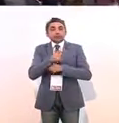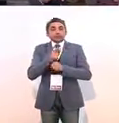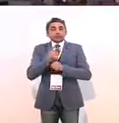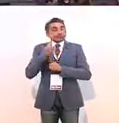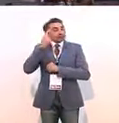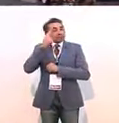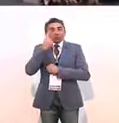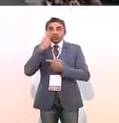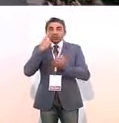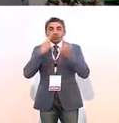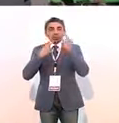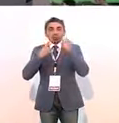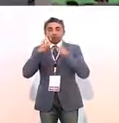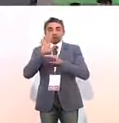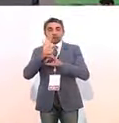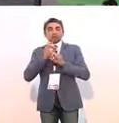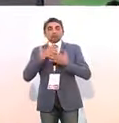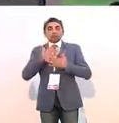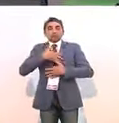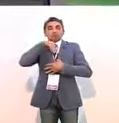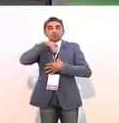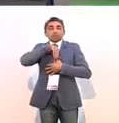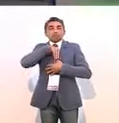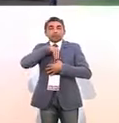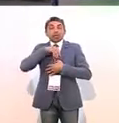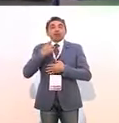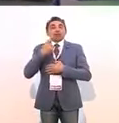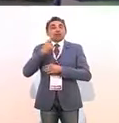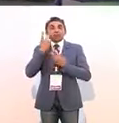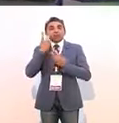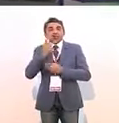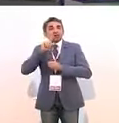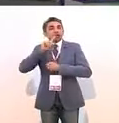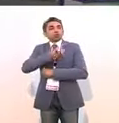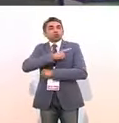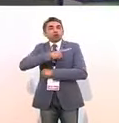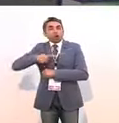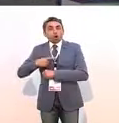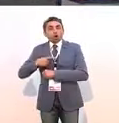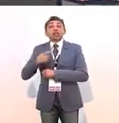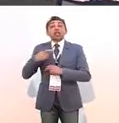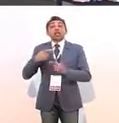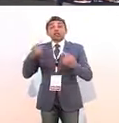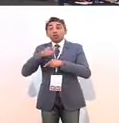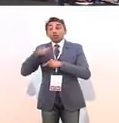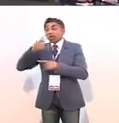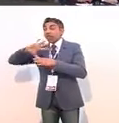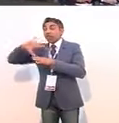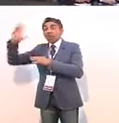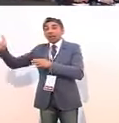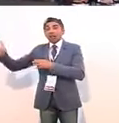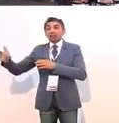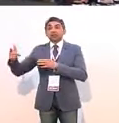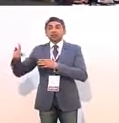per il dolore e la bellezza che hai visto. Eppure noi siamo quelli che mentre gli altri